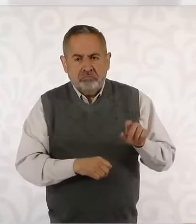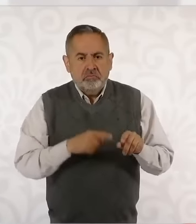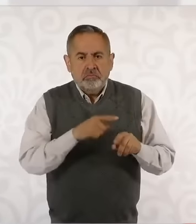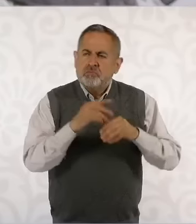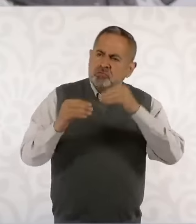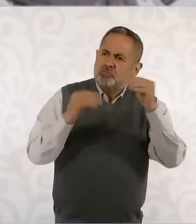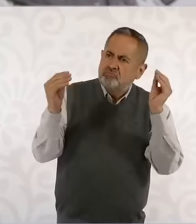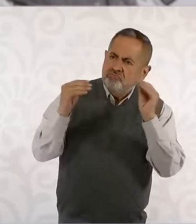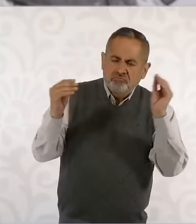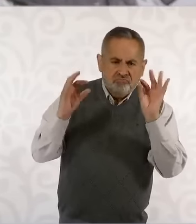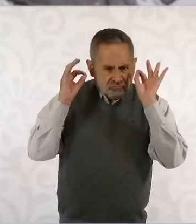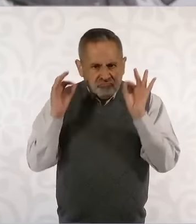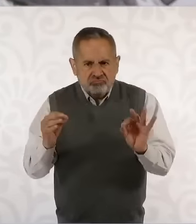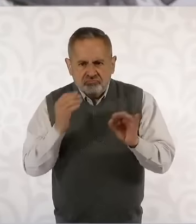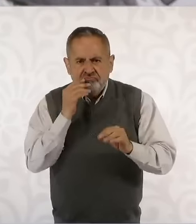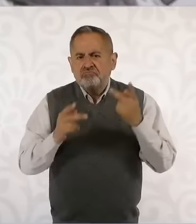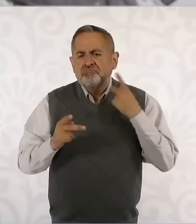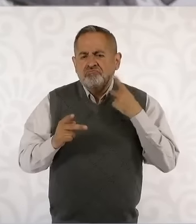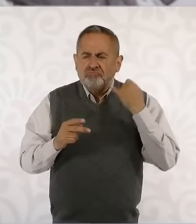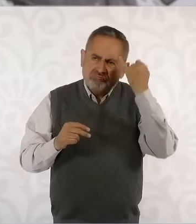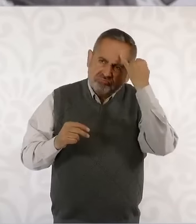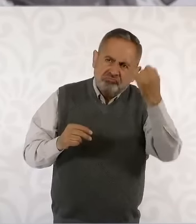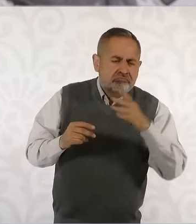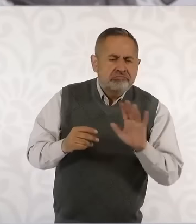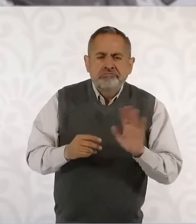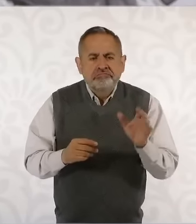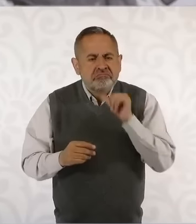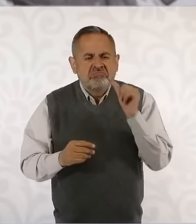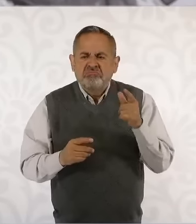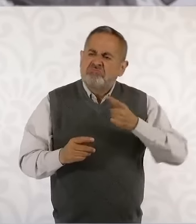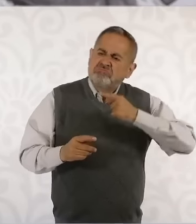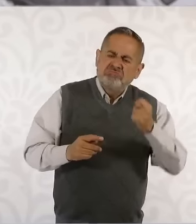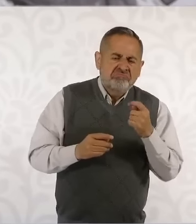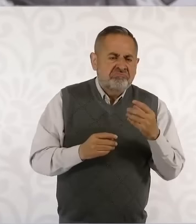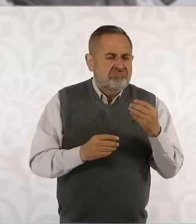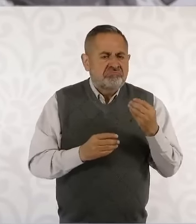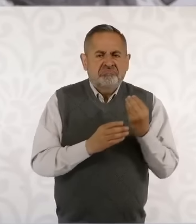público relacionado con posiciones ideológicas a políticas, sino a través de la manipulación